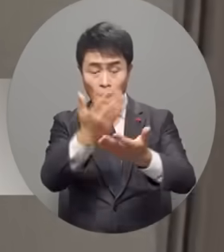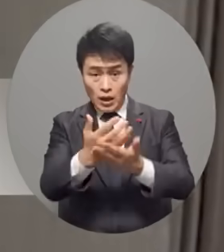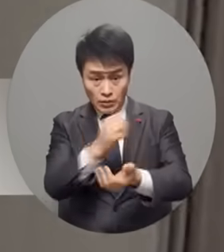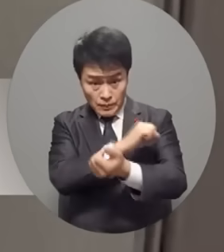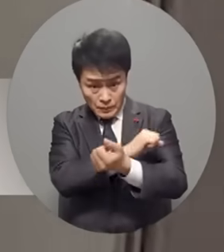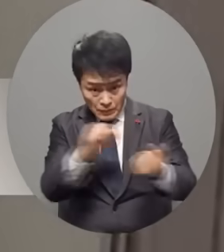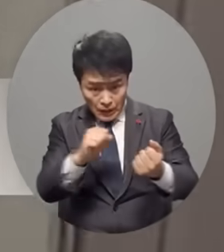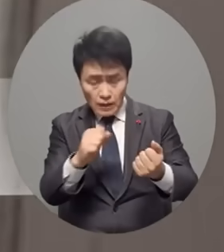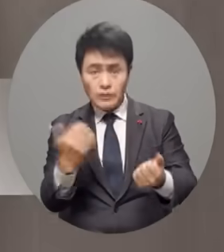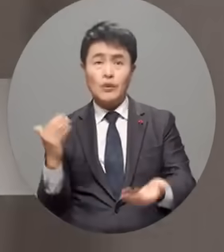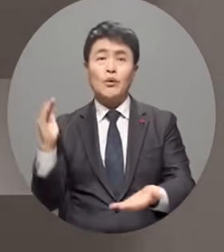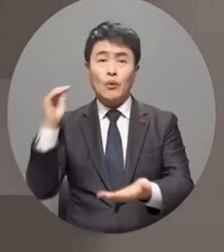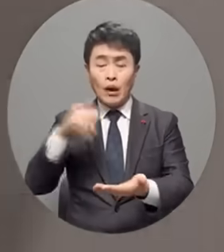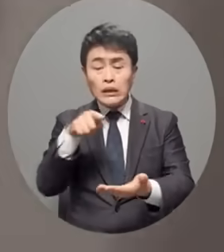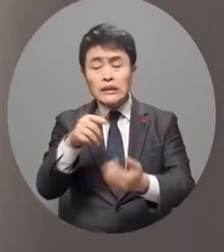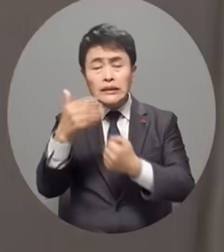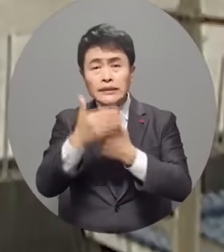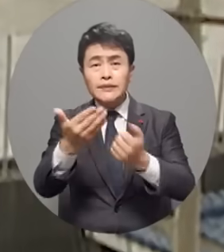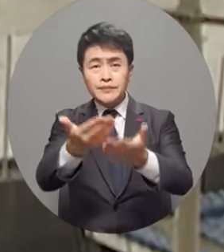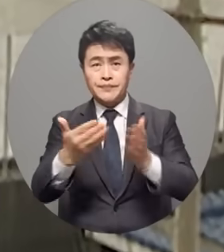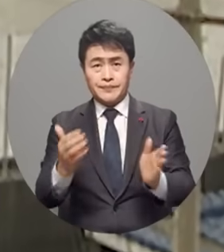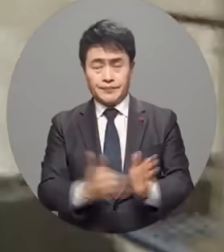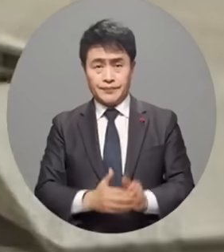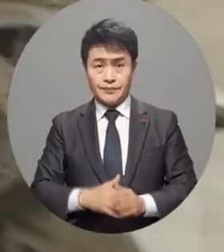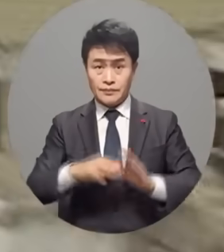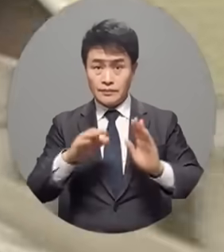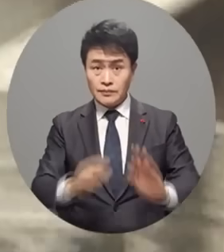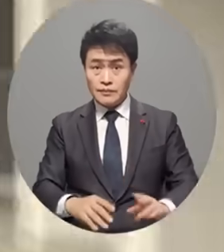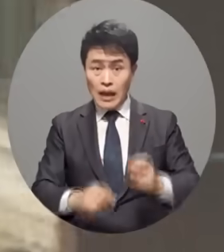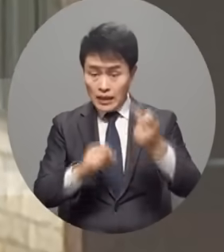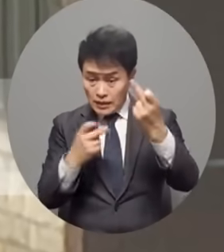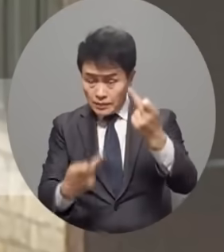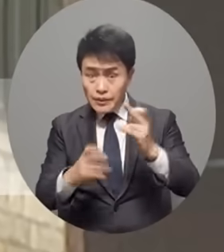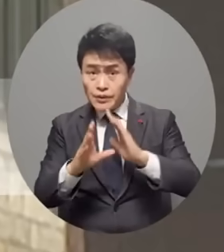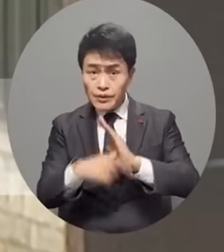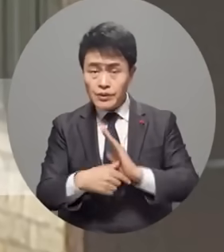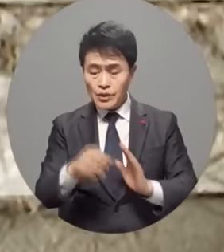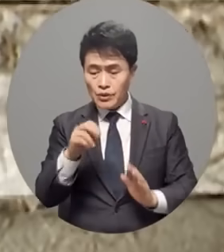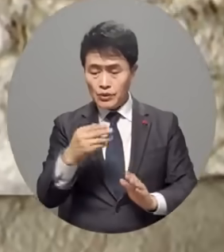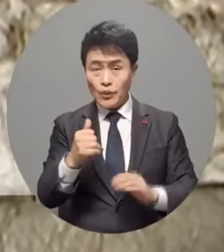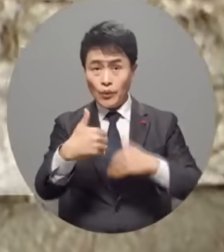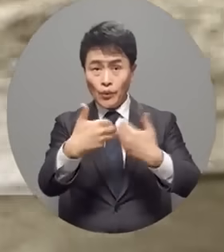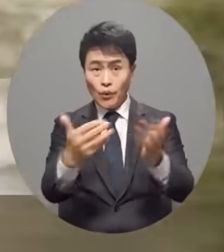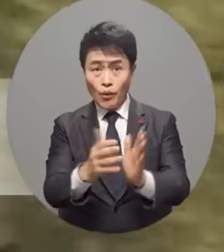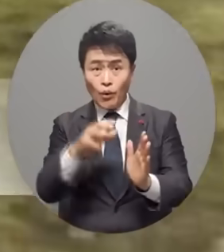도피했지만, 관련자들이 사면되자 귀국해 그 혜택을 받았습니다.